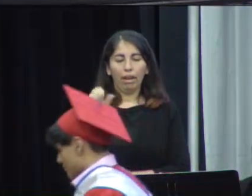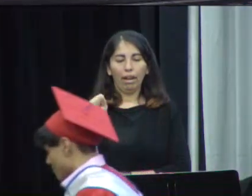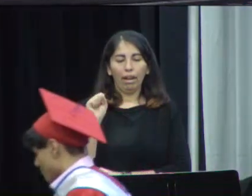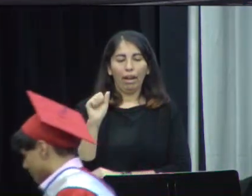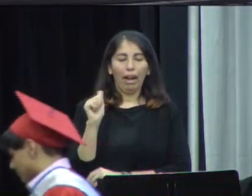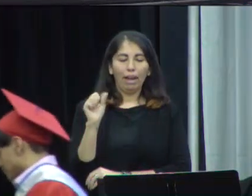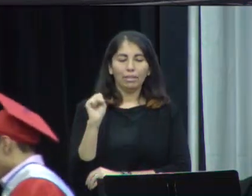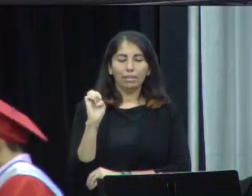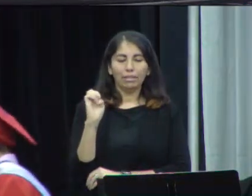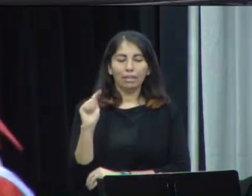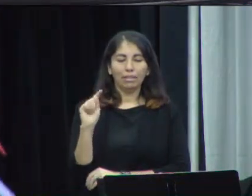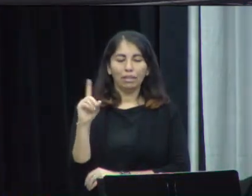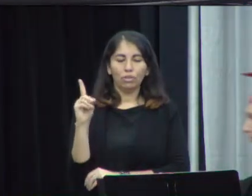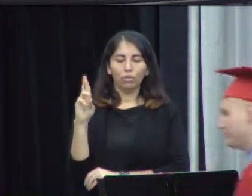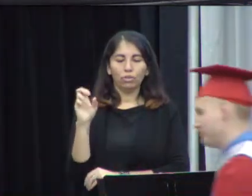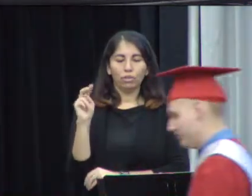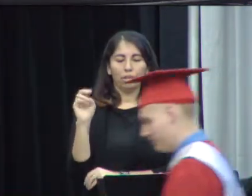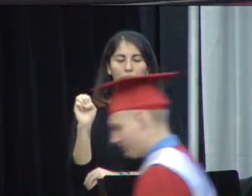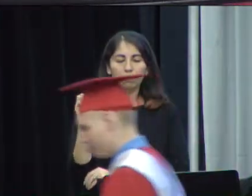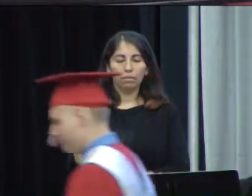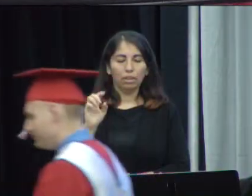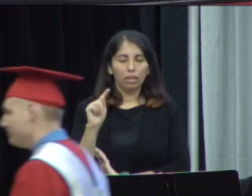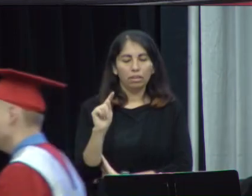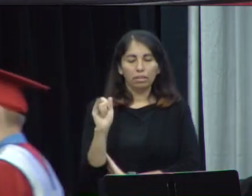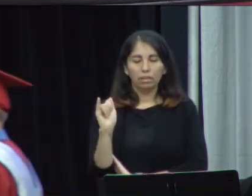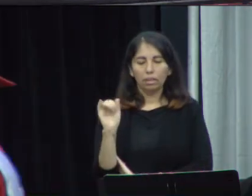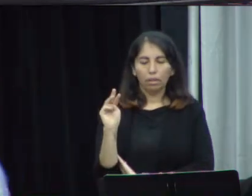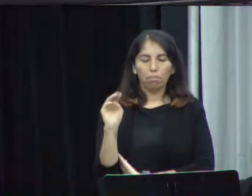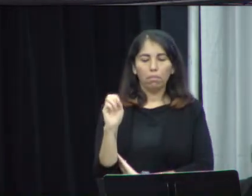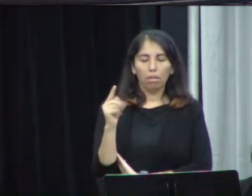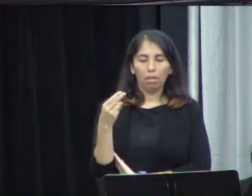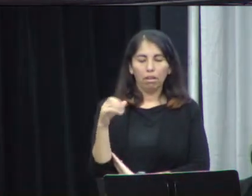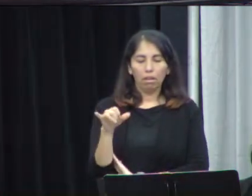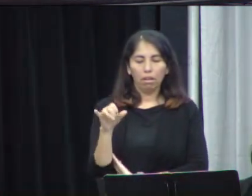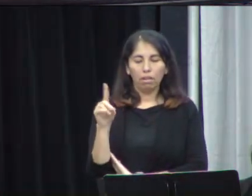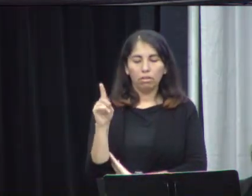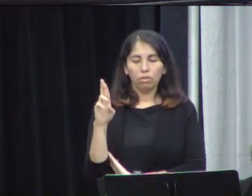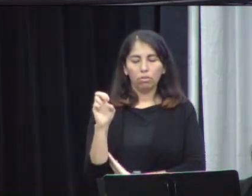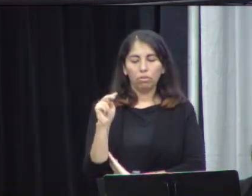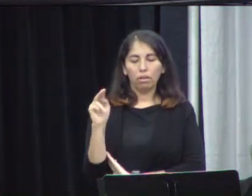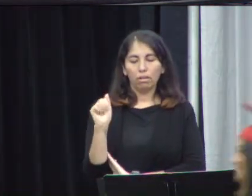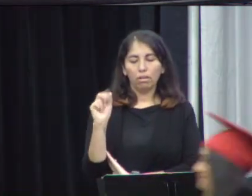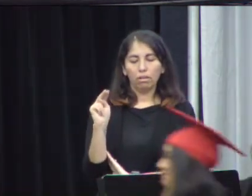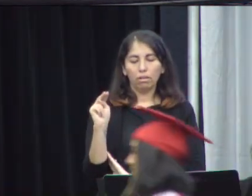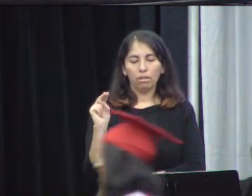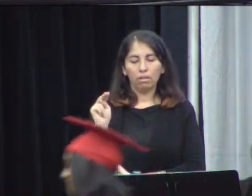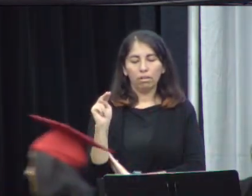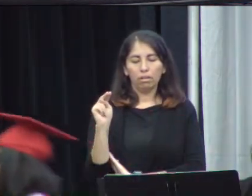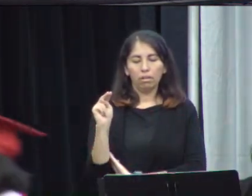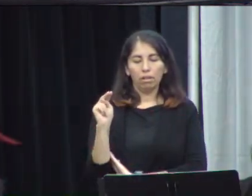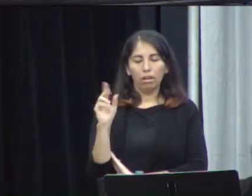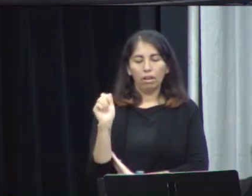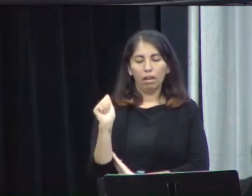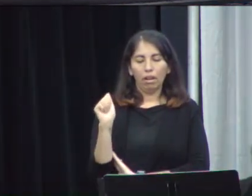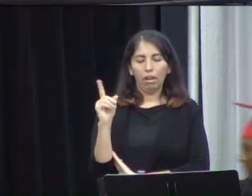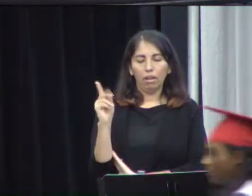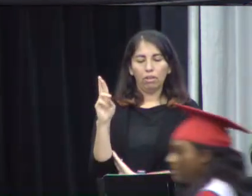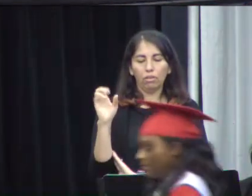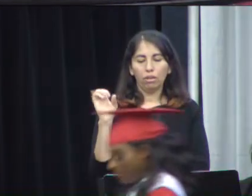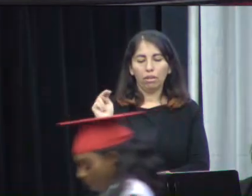(audience applauds) Tim Drannon. (audience applauds) Adrian Duran.